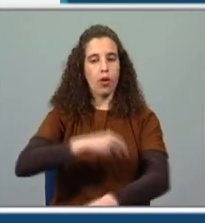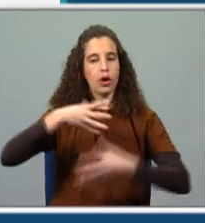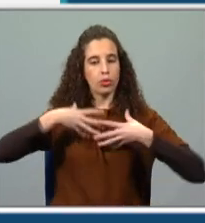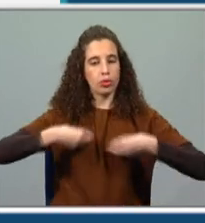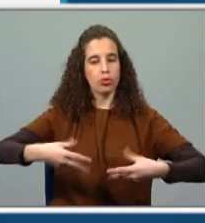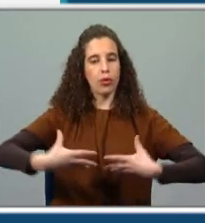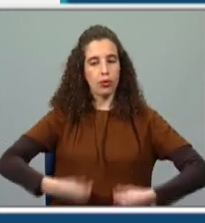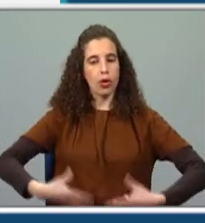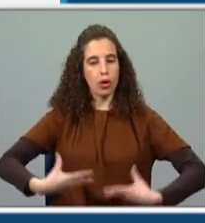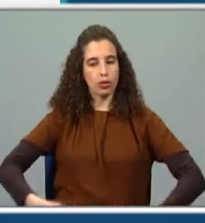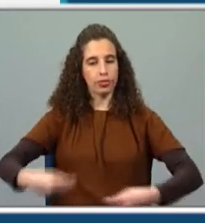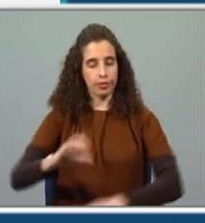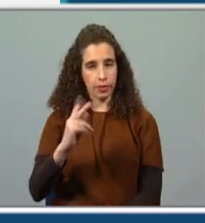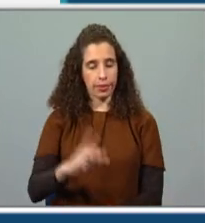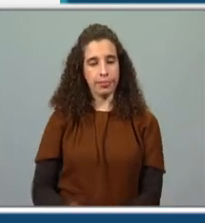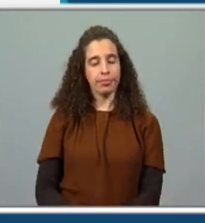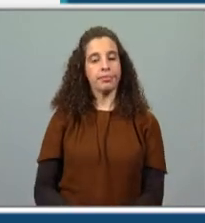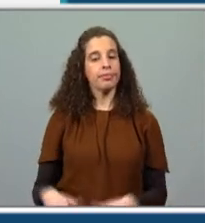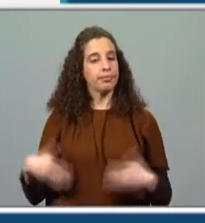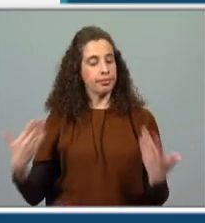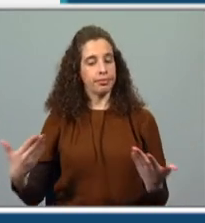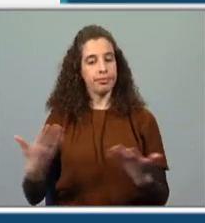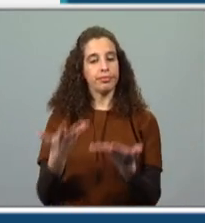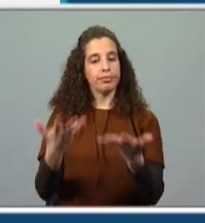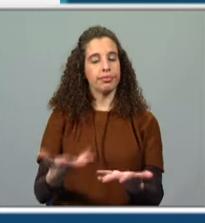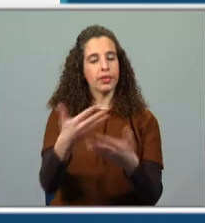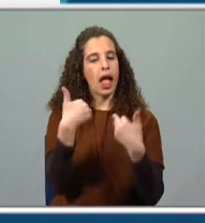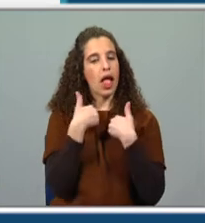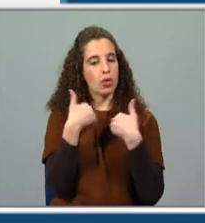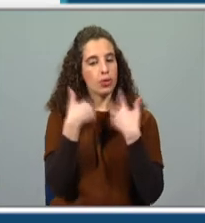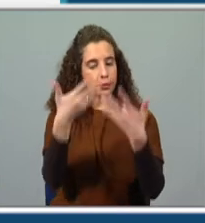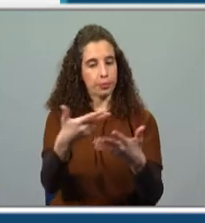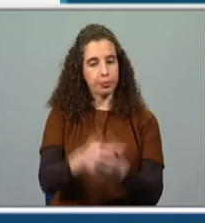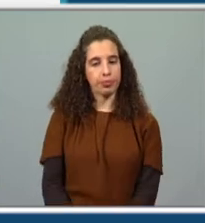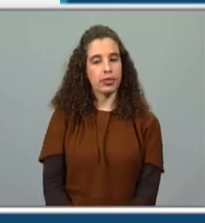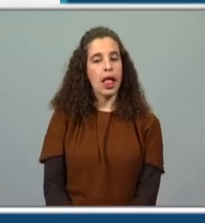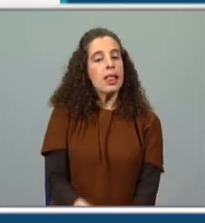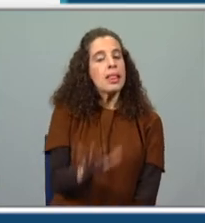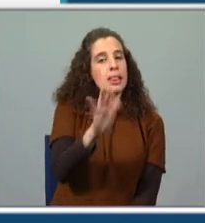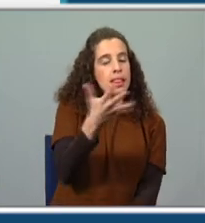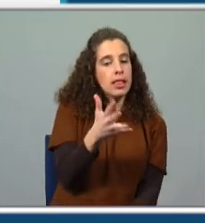fotos está bem agora ajudem aqui será que em conseguimos 照片現在很好在這裡幫助我們可以得到它